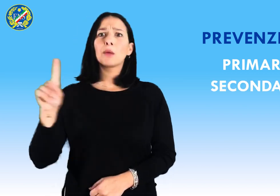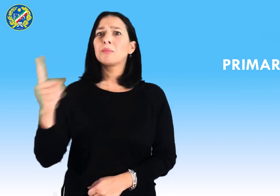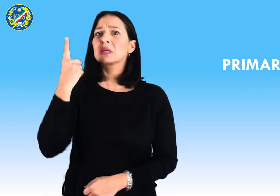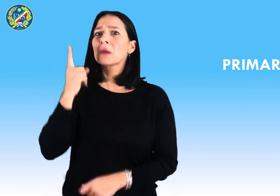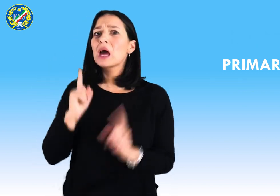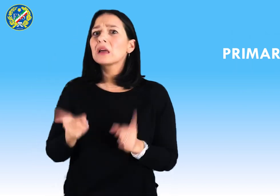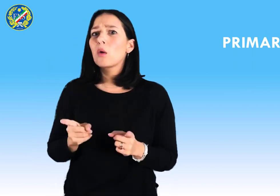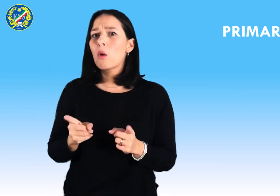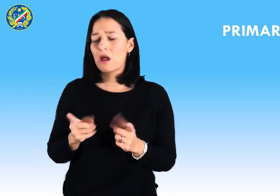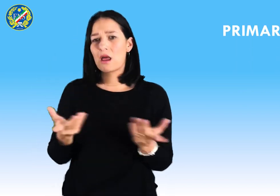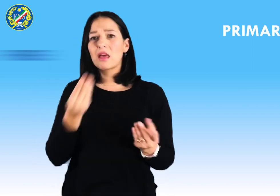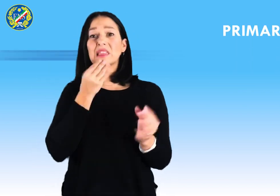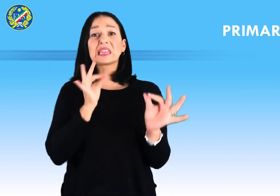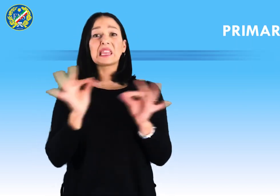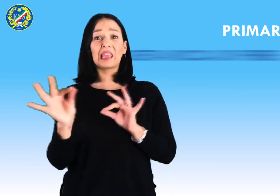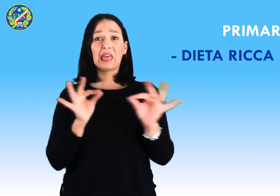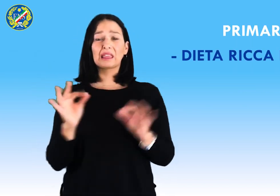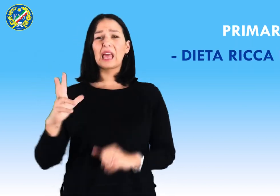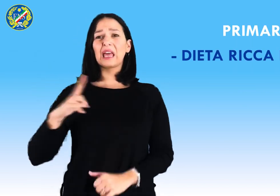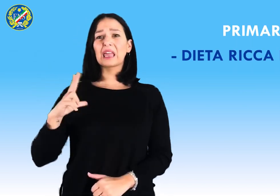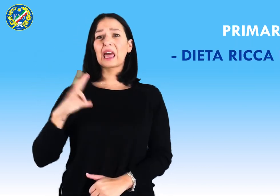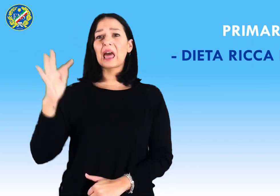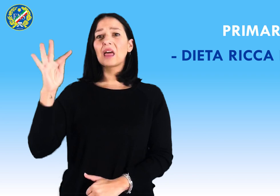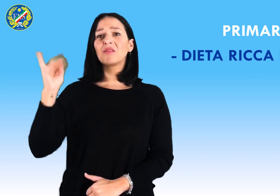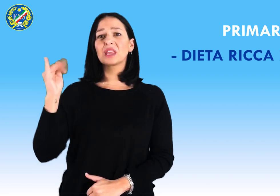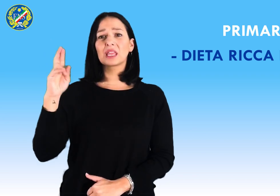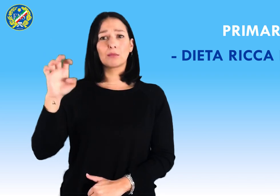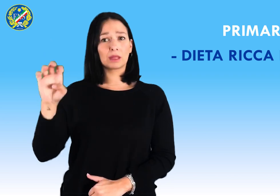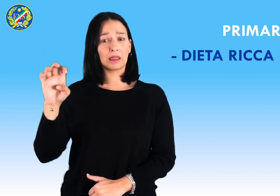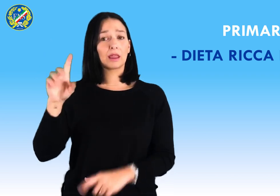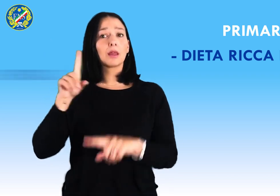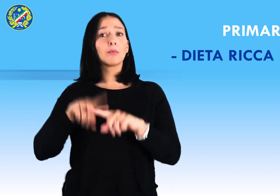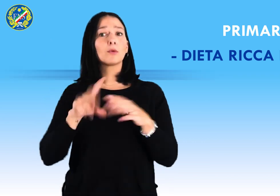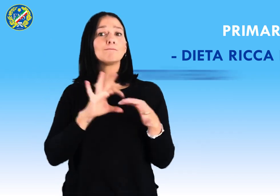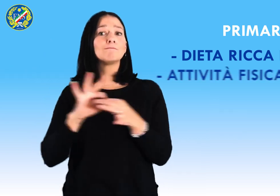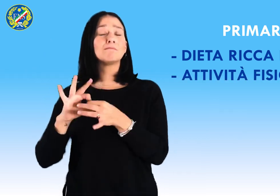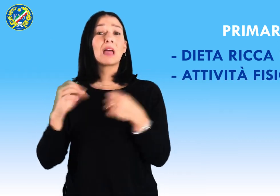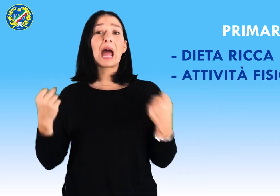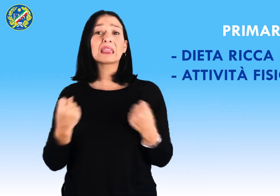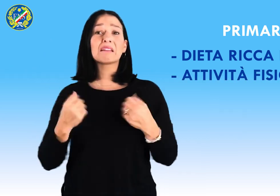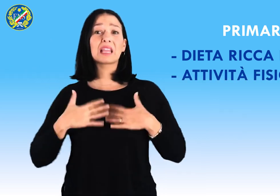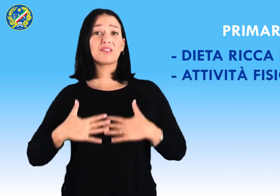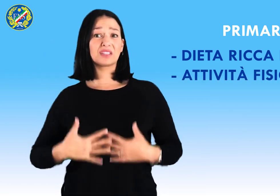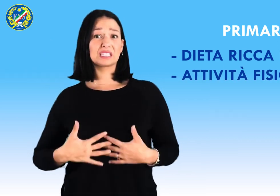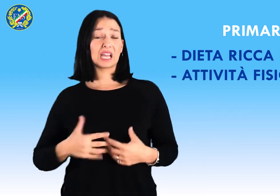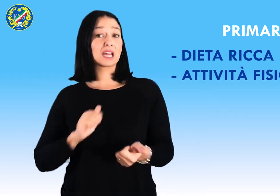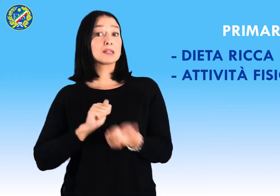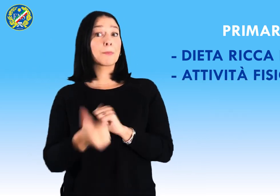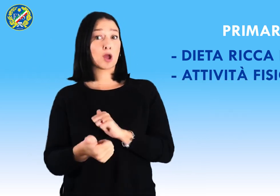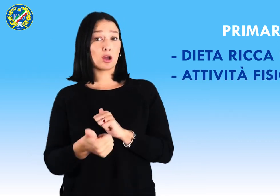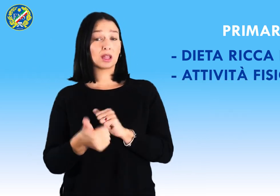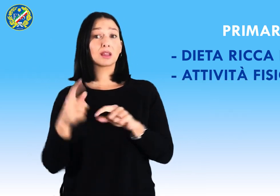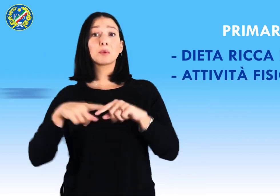Nell’ambito di una prevenzione primaria il consumo di una dieta ricca di fibre correlata ad una adeguata attività fisica